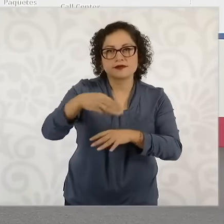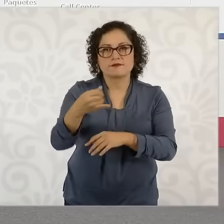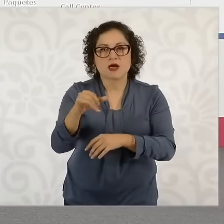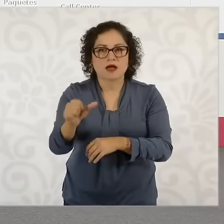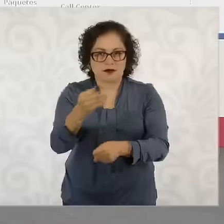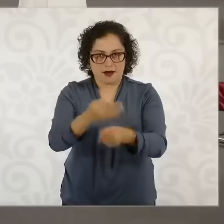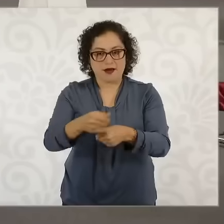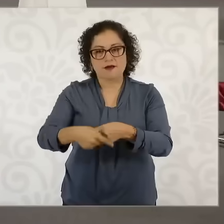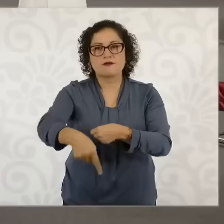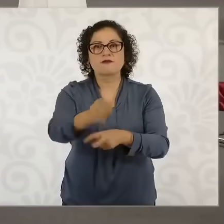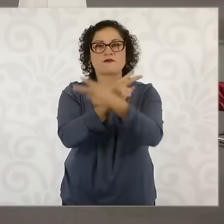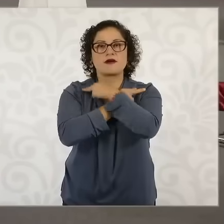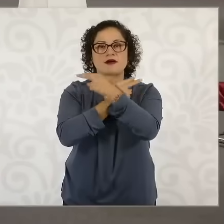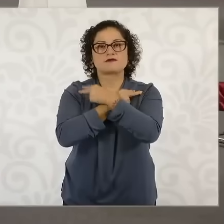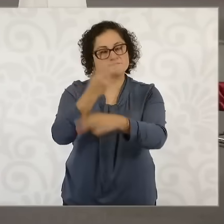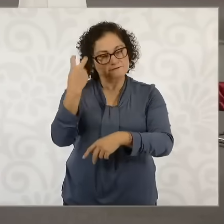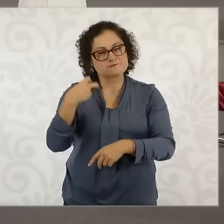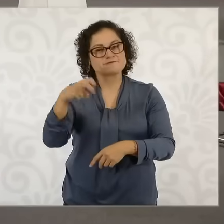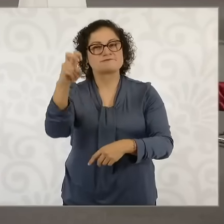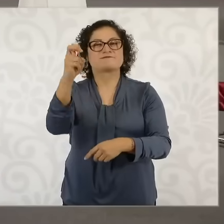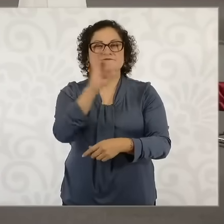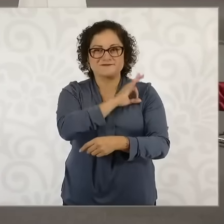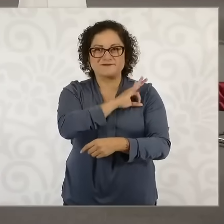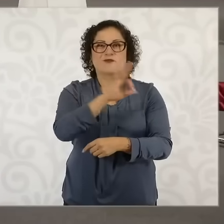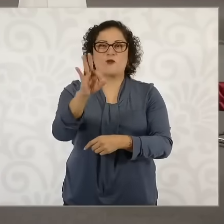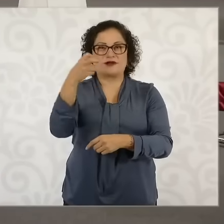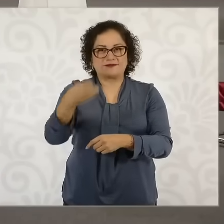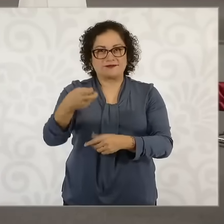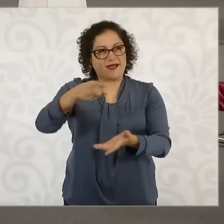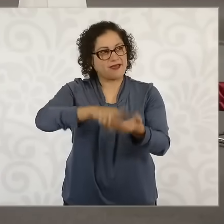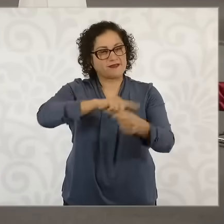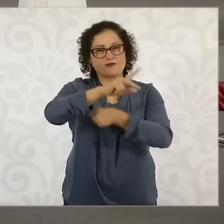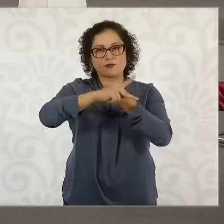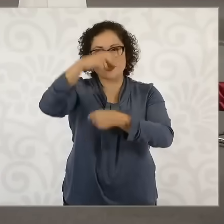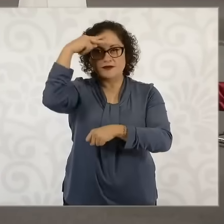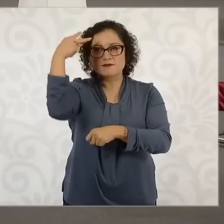la época de verano estos lugares tan maravillosos que tiene nuestro país. Y finalmente cualquier